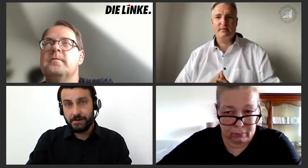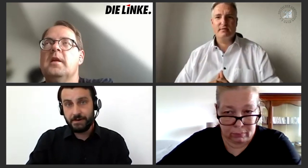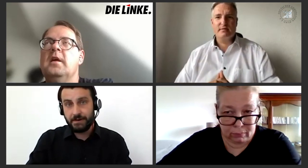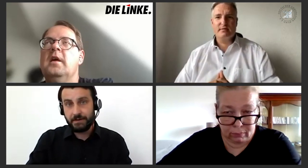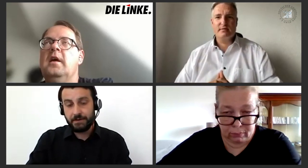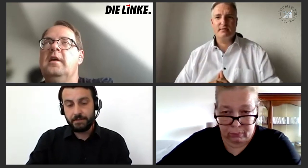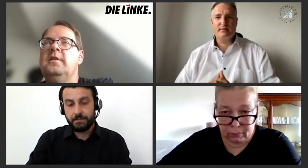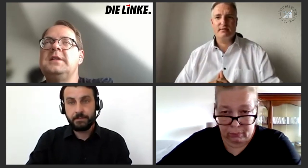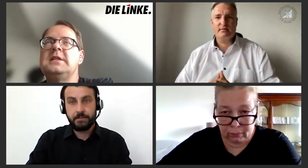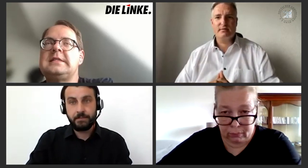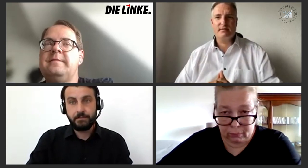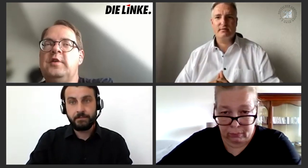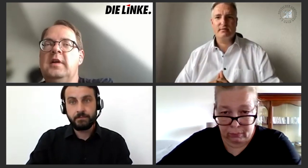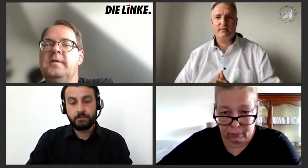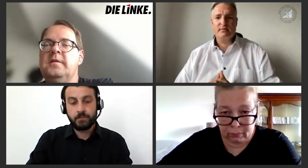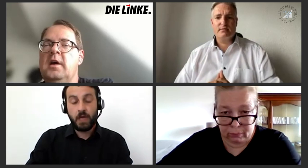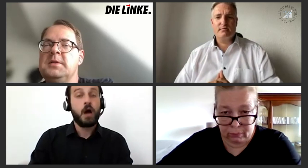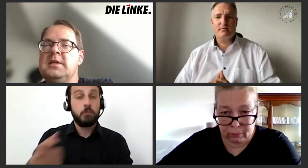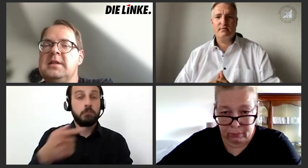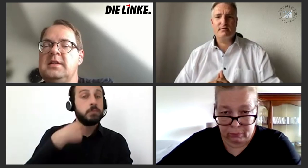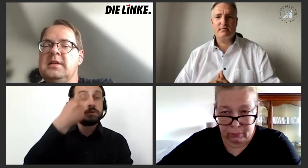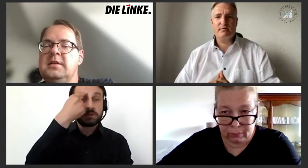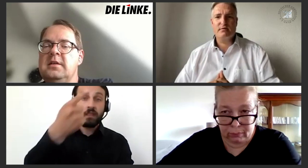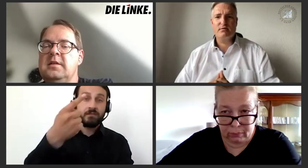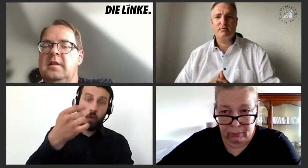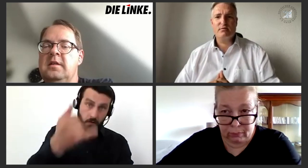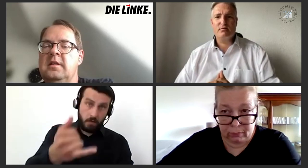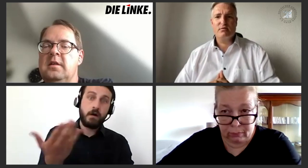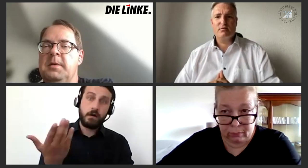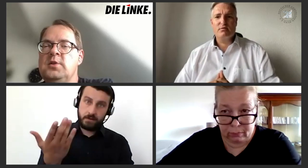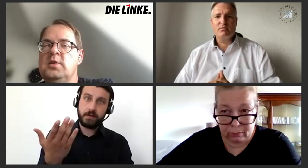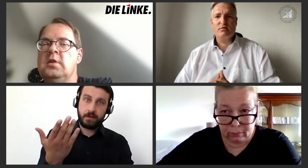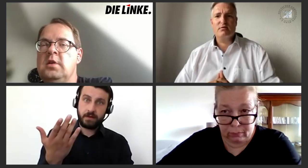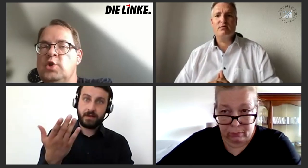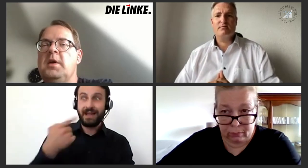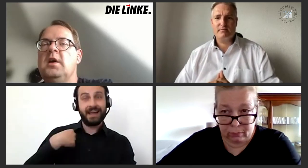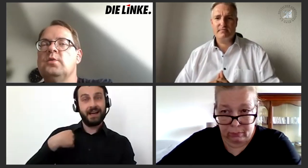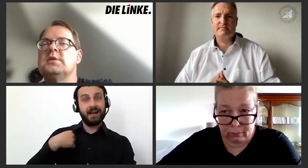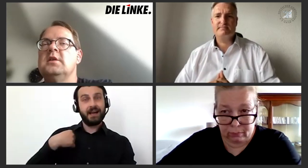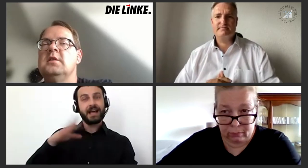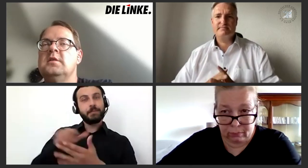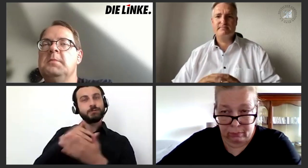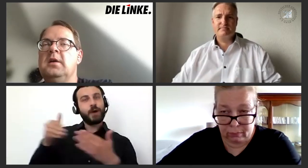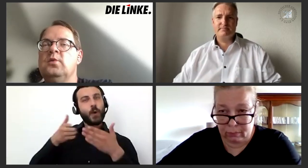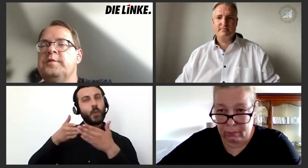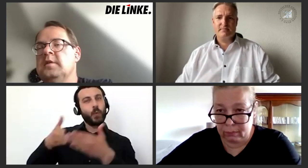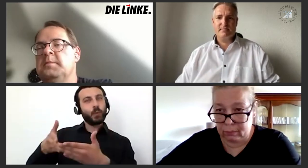auch sinnvoll? - Ich finde es sinnvoll. Also ich habe tatsächlich den Gebärdensprachkurs,